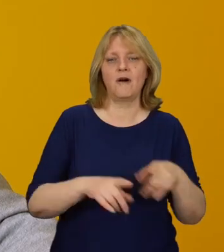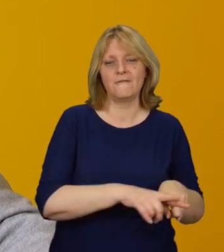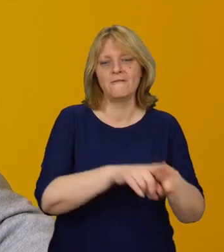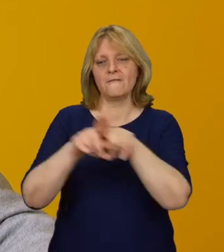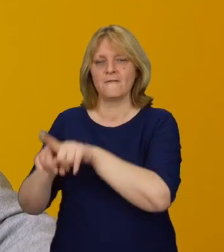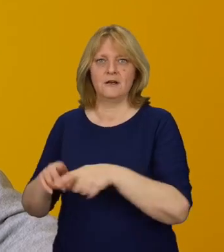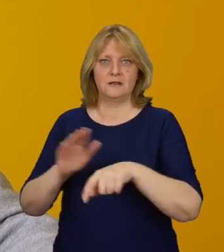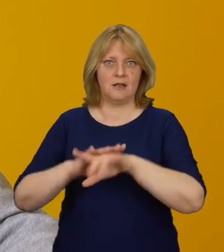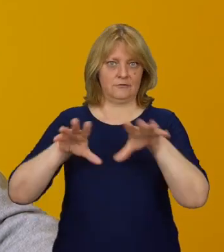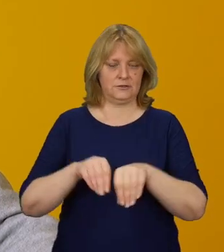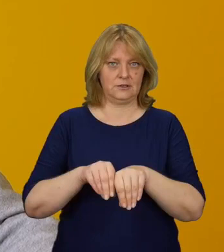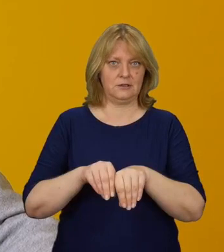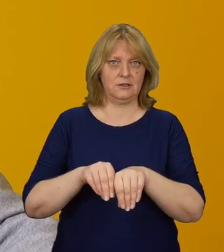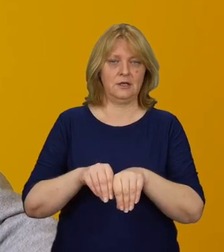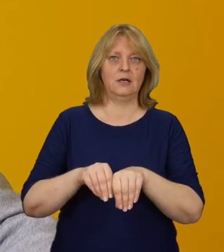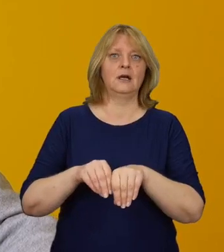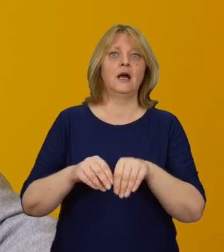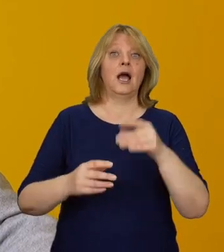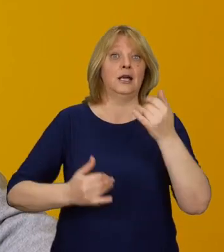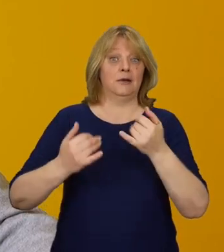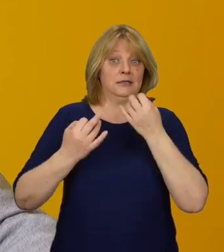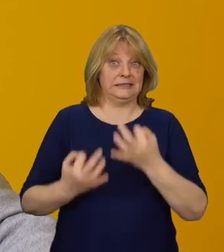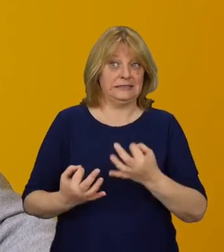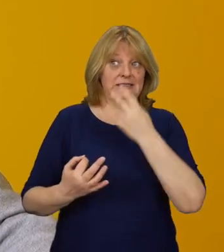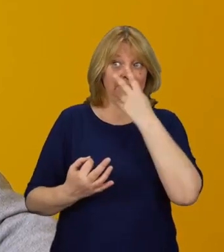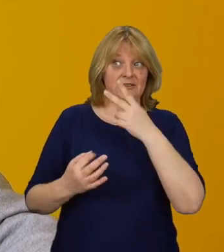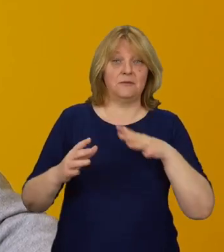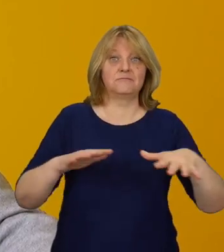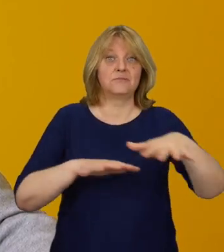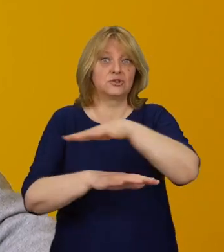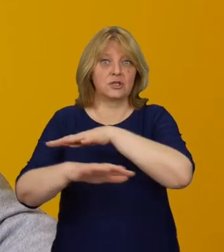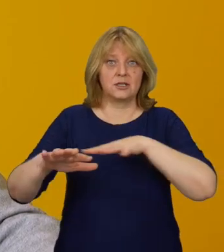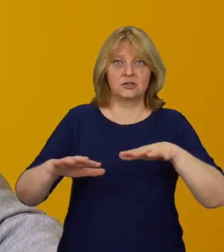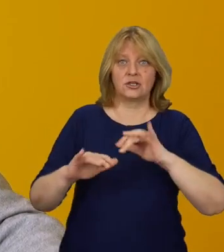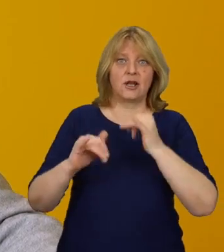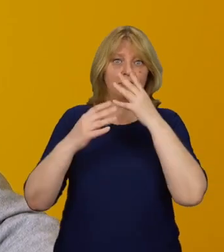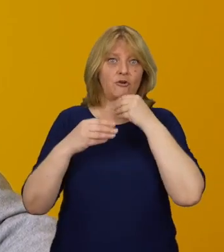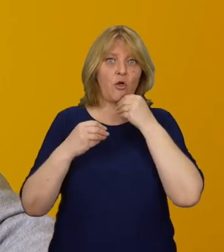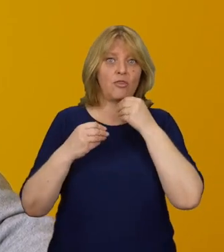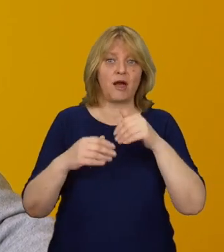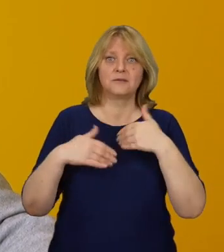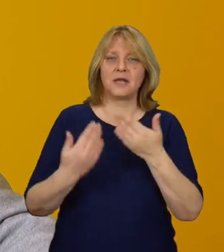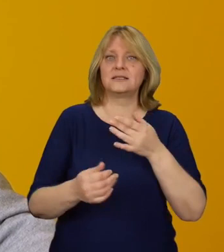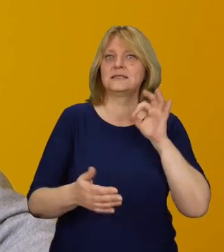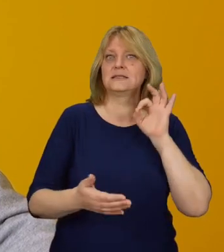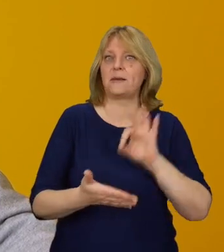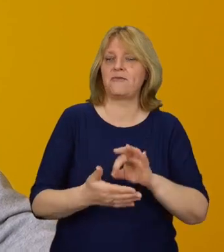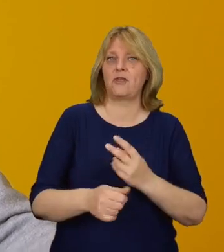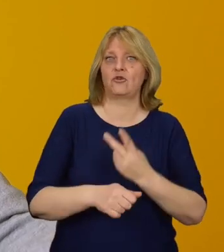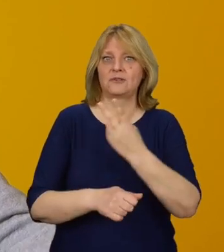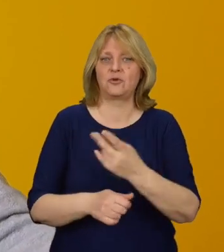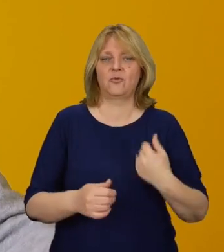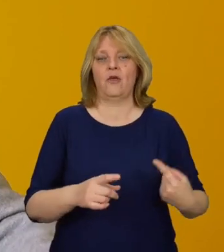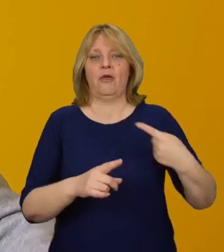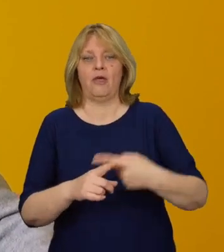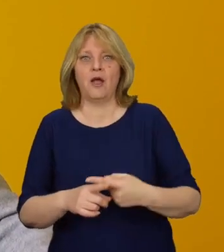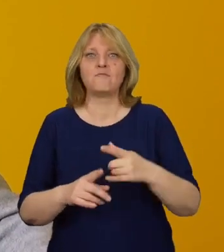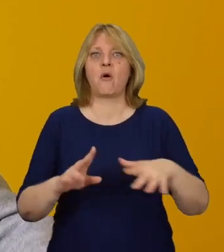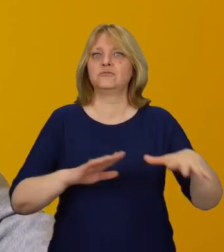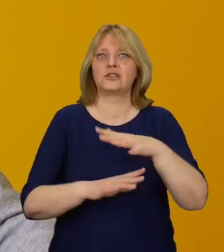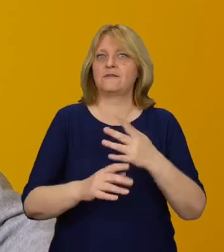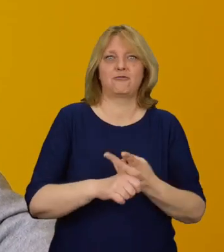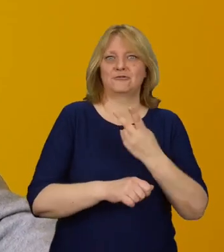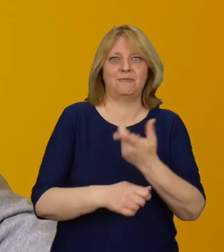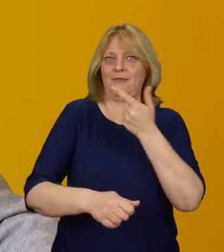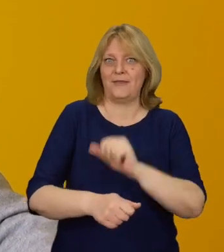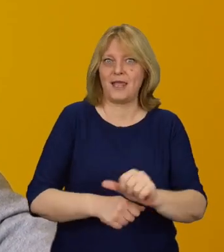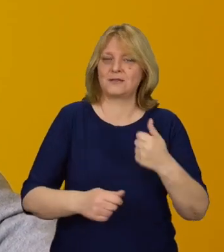Jeżeli mówimy o zapewnieniu dostępności w istniejącej już przestrzeni to chcemy coś dołożyć, żeby wyrównać pewne szanse.